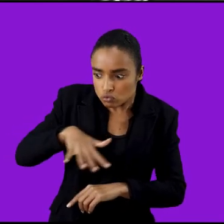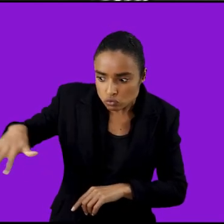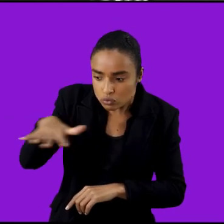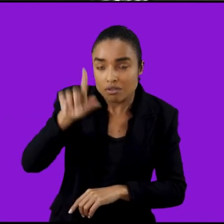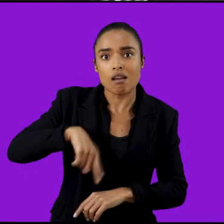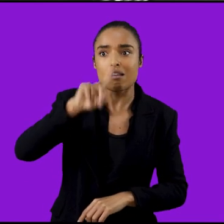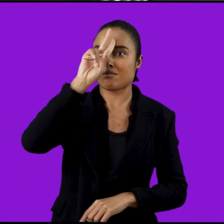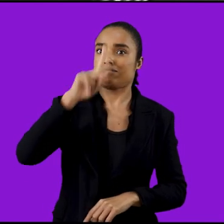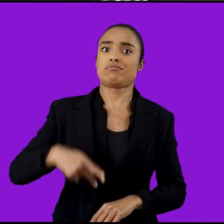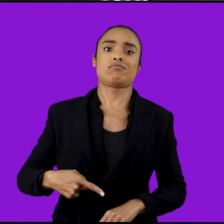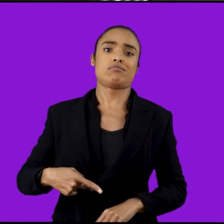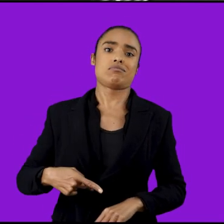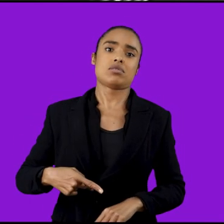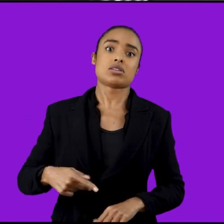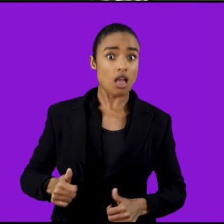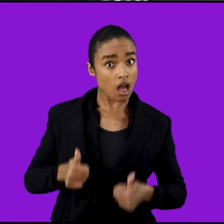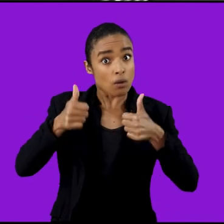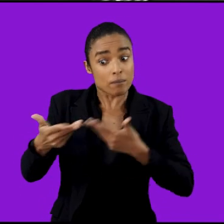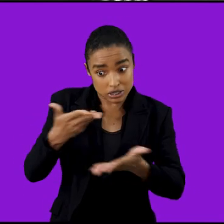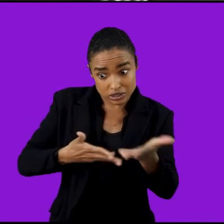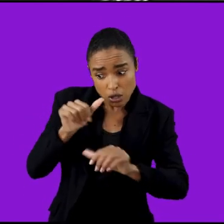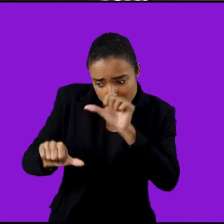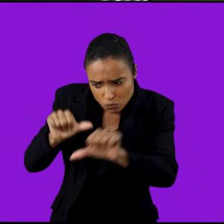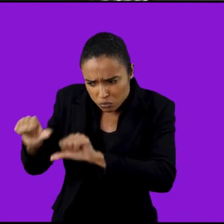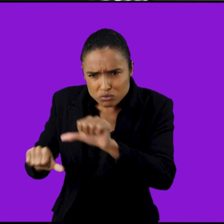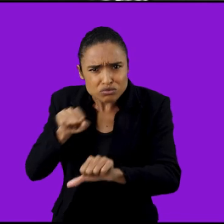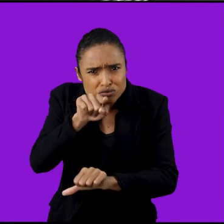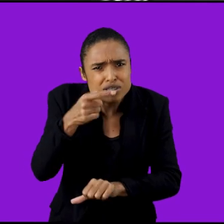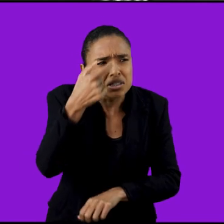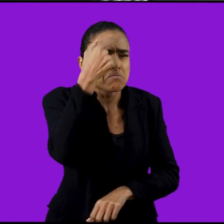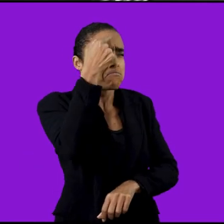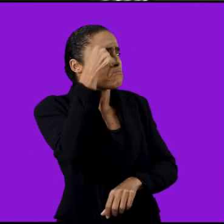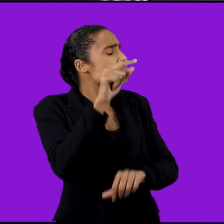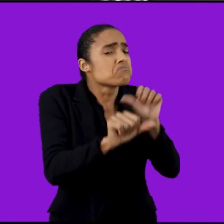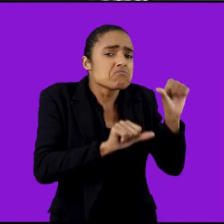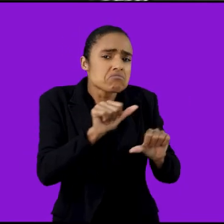Que é a partir da nossa autoestima, entendeu? E você sempre teve essa consciência ou foi uma construção… Uma construção, magina.